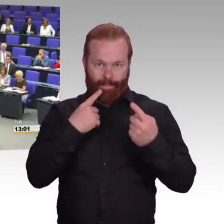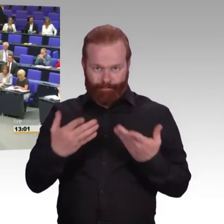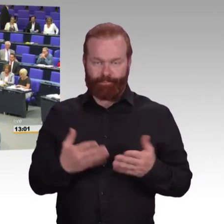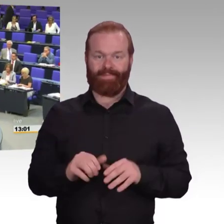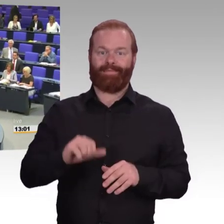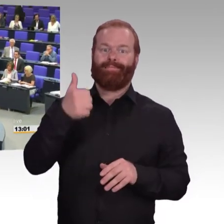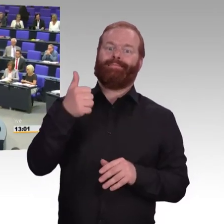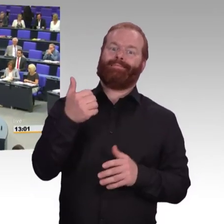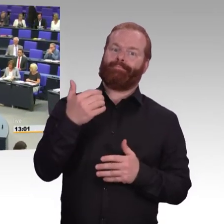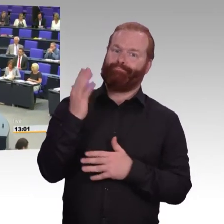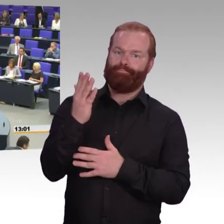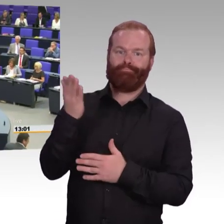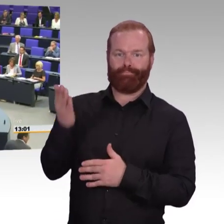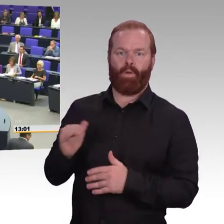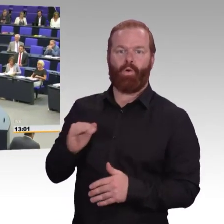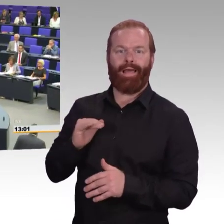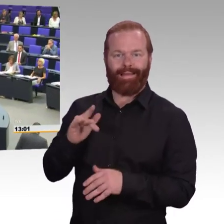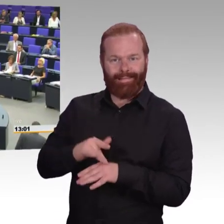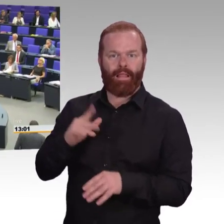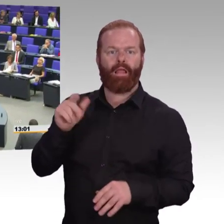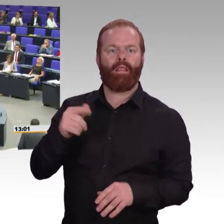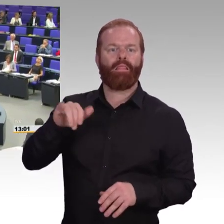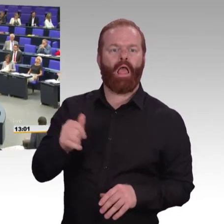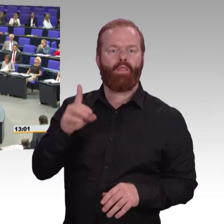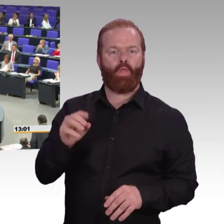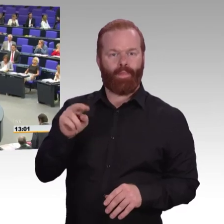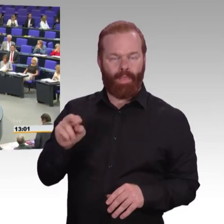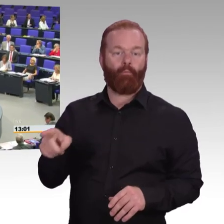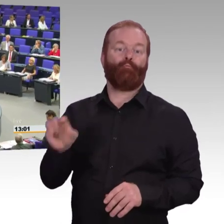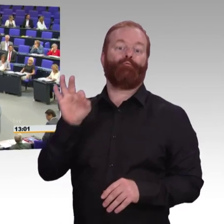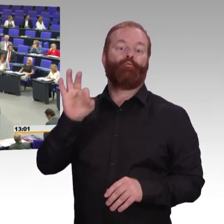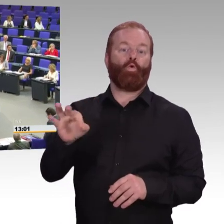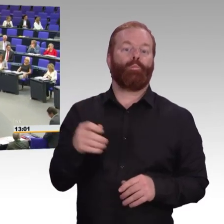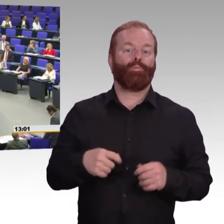(Beifall) (Rednerwechsel) Sehr geehrter Herr Präsident,